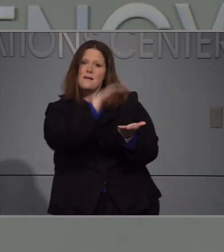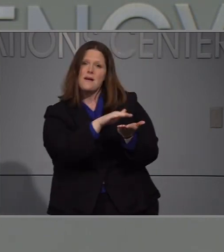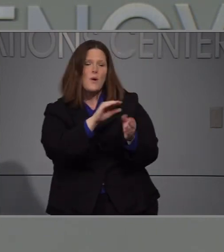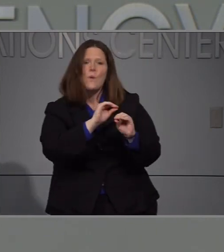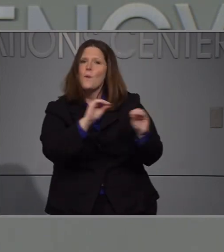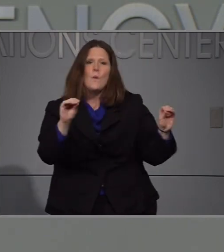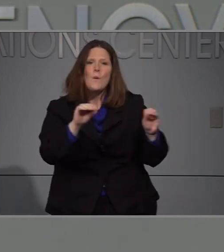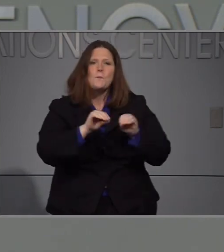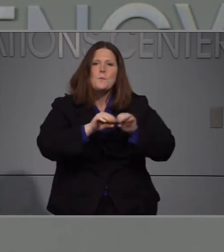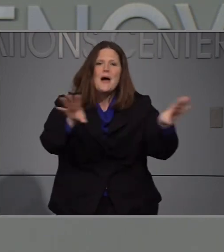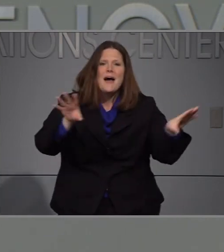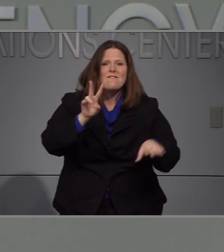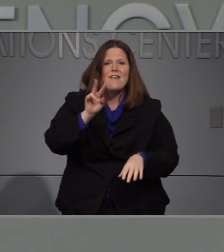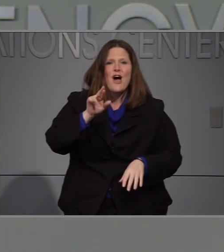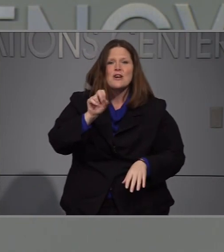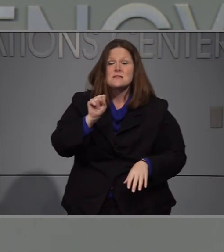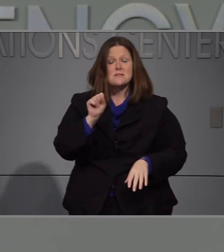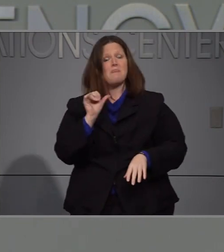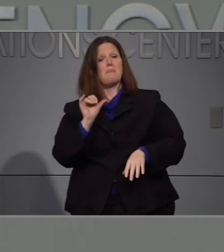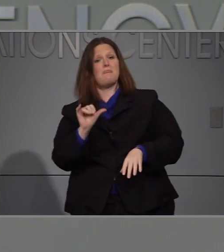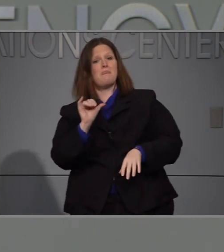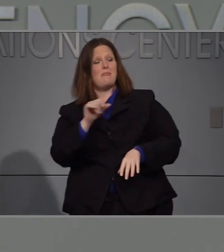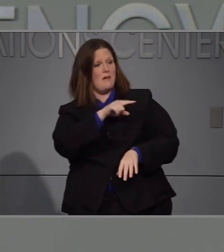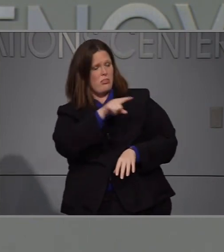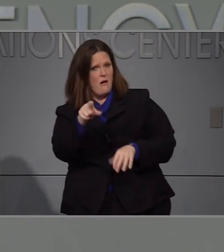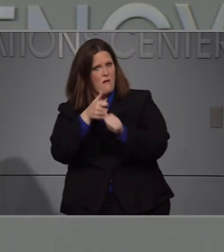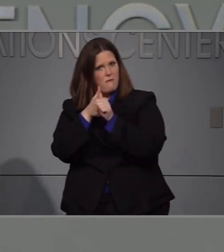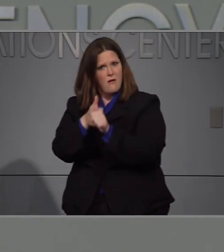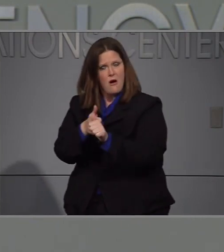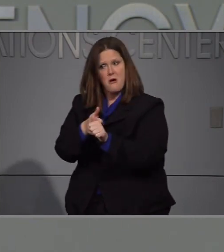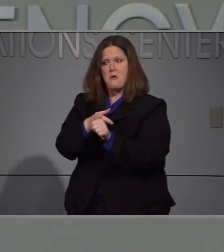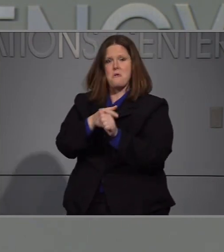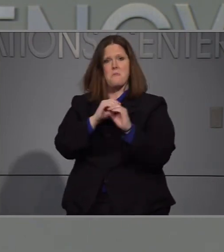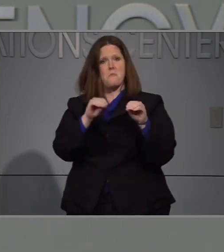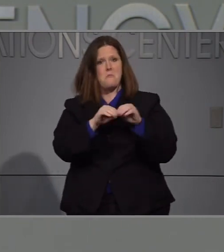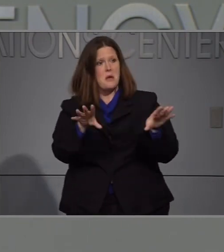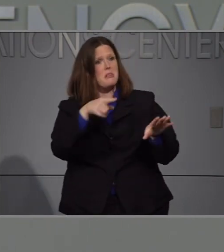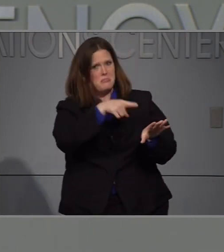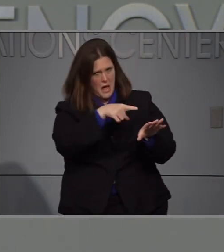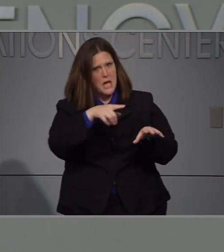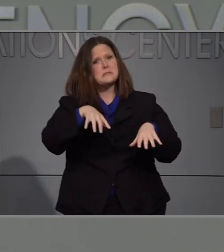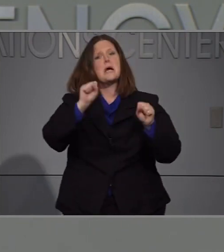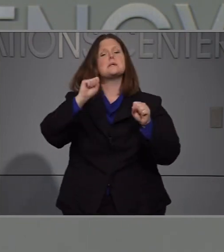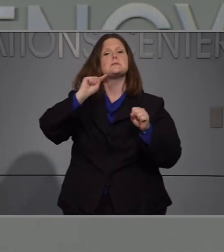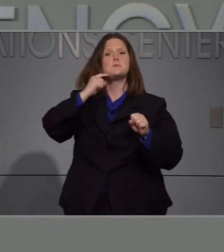propagación de virus en estos entornos porque las personas realmente están tomando todas